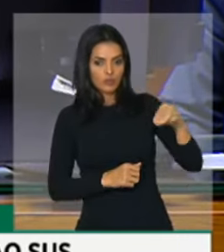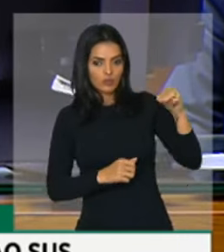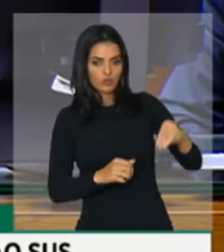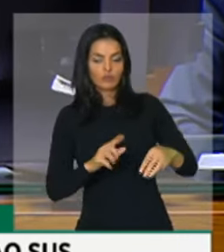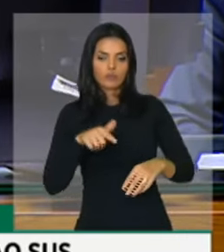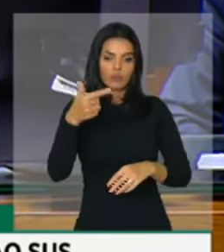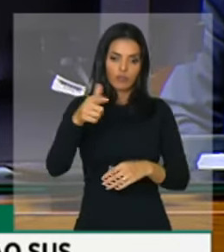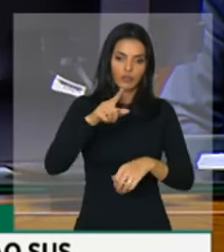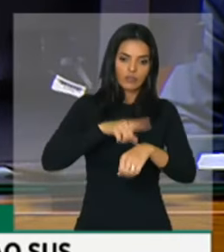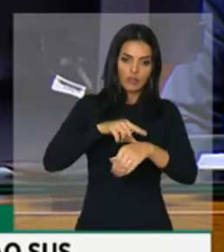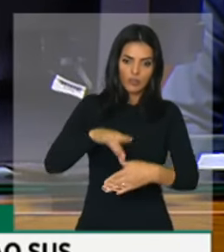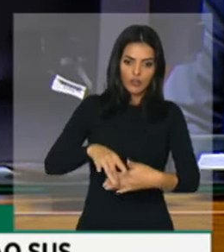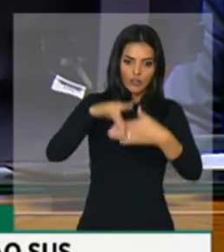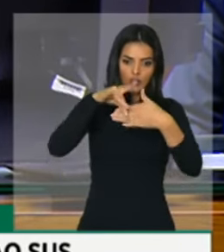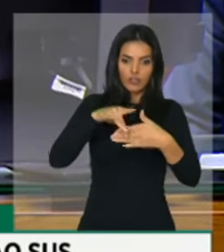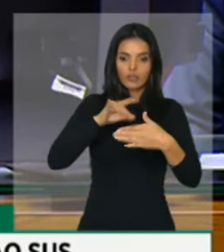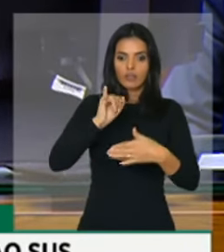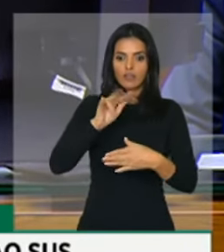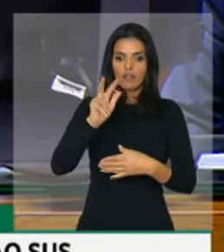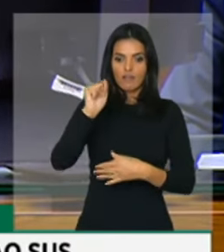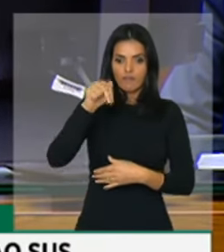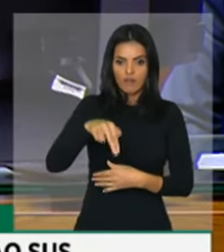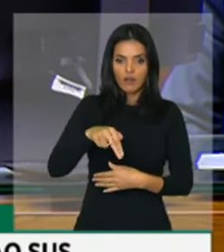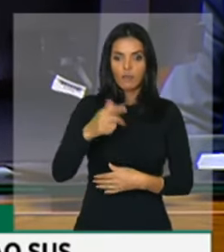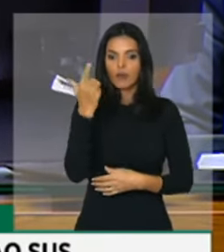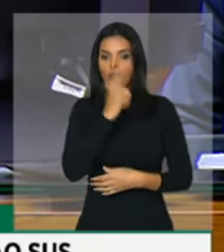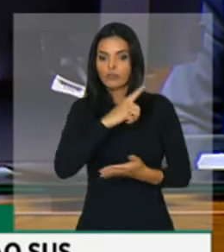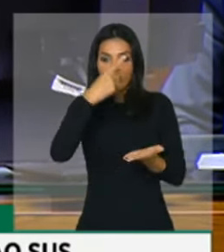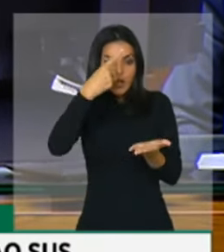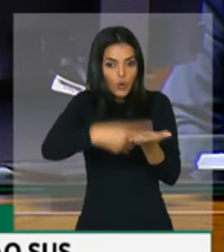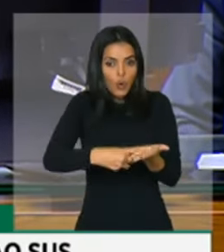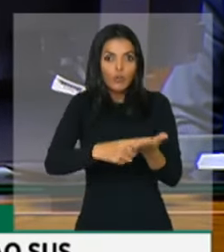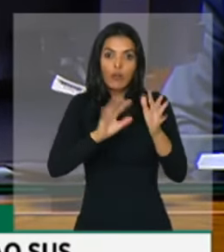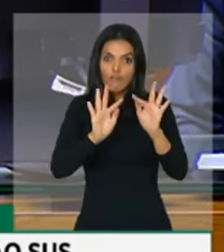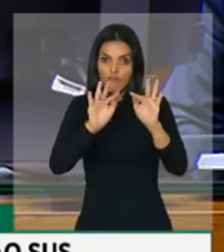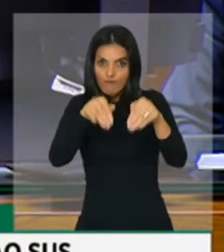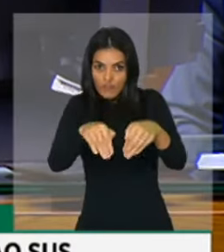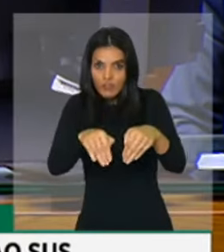LIDERANÇA PARA O DEPUTADO IVAN, APÓS ISSO É BOM QUE FIQUE CLARA A PROPOSTA DO